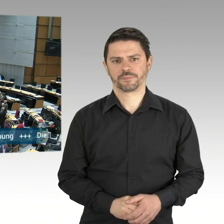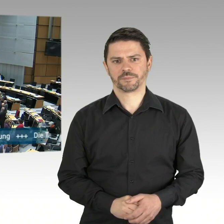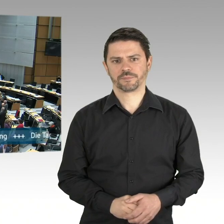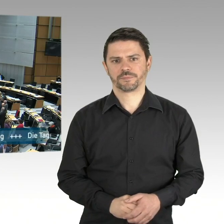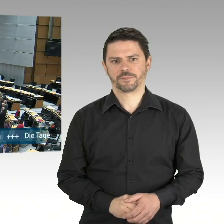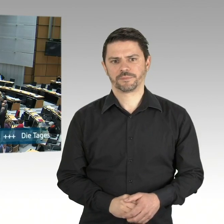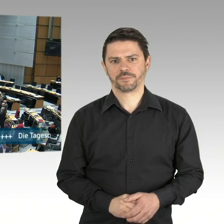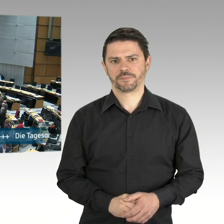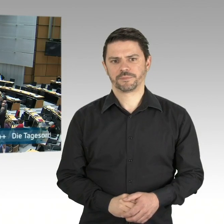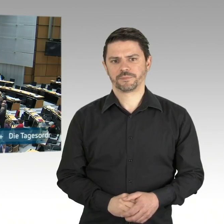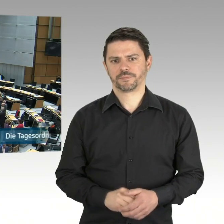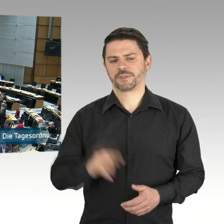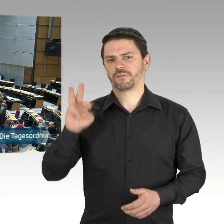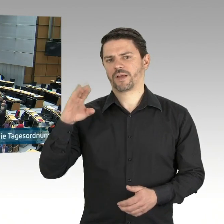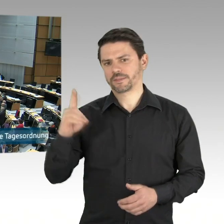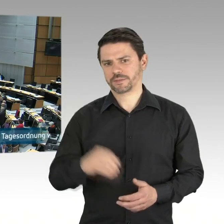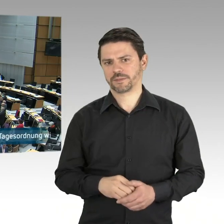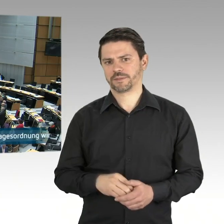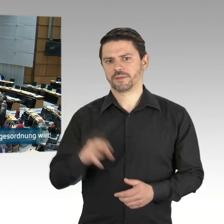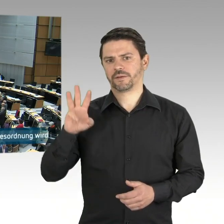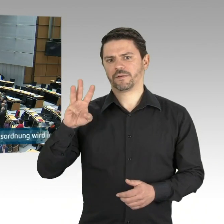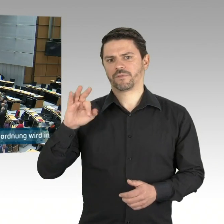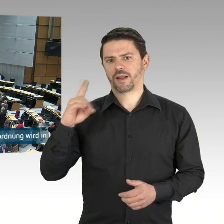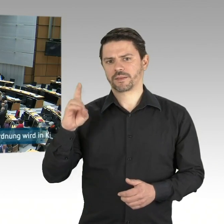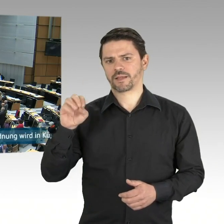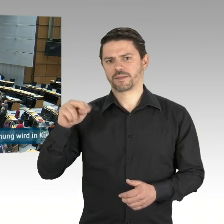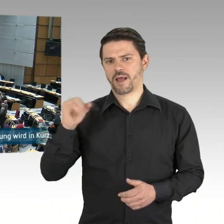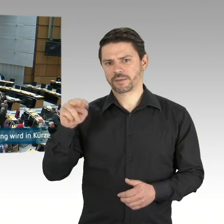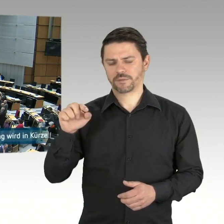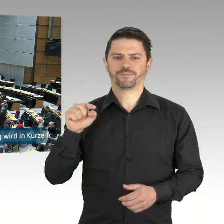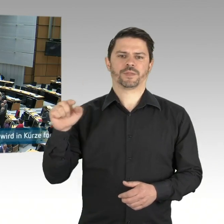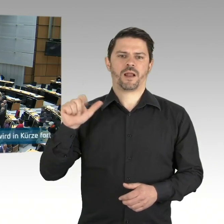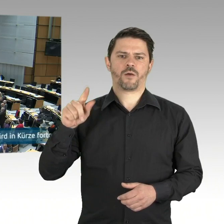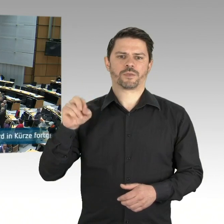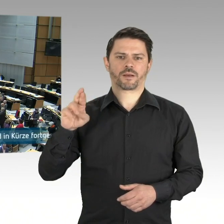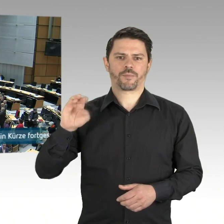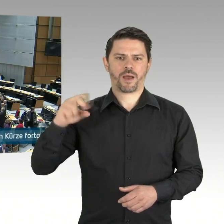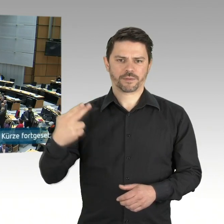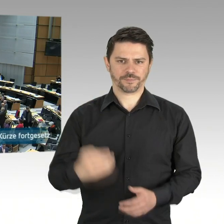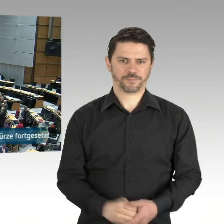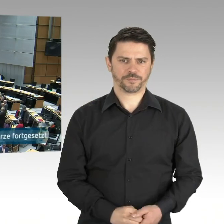Frau Bruni Wildenhein-Lauterbach. Herr Karsten Woldeit.